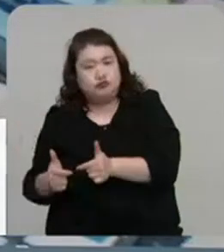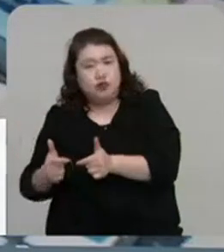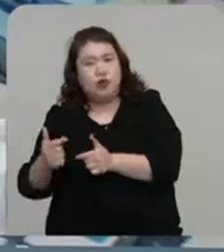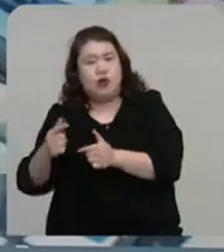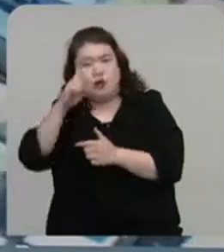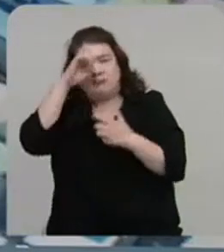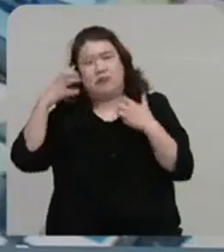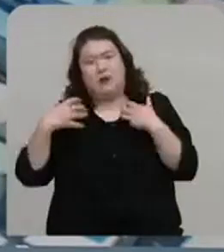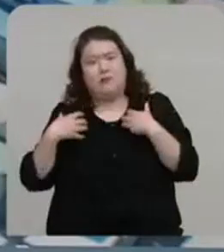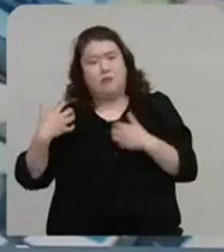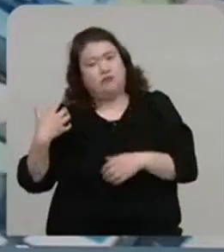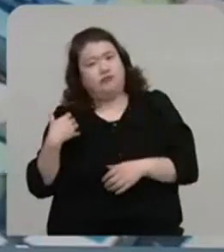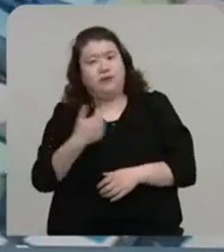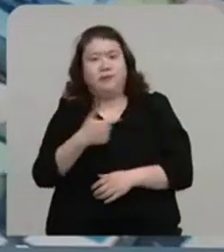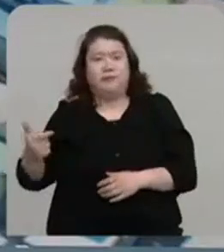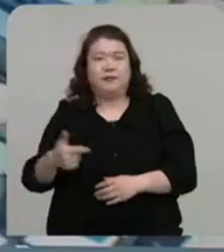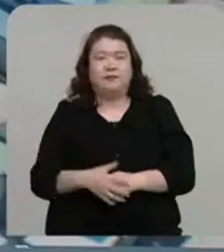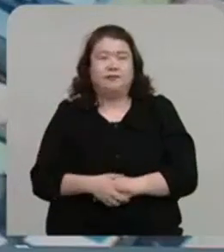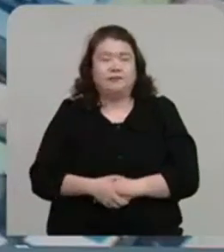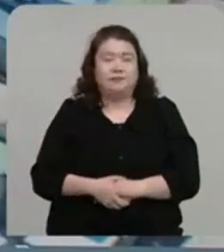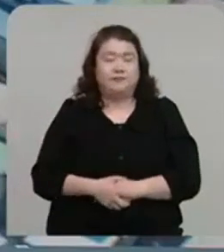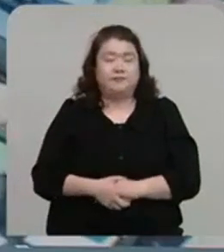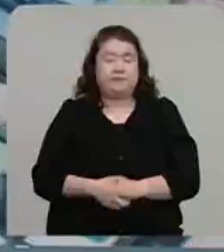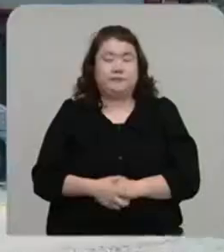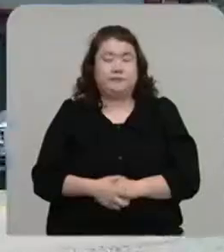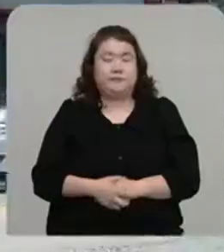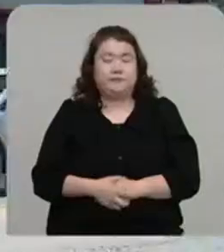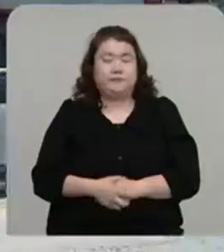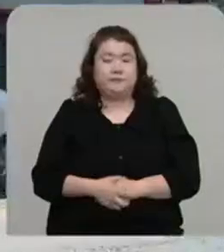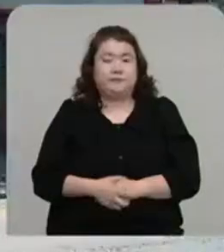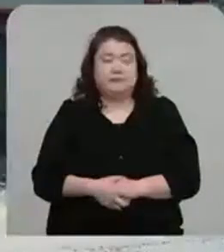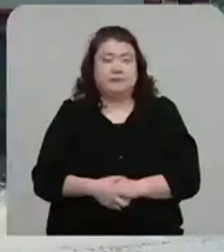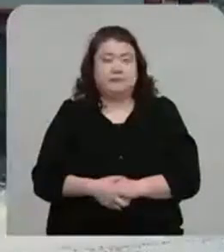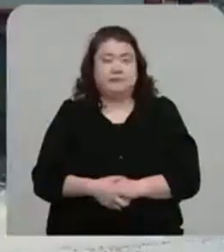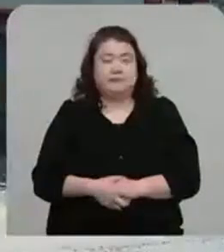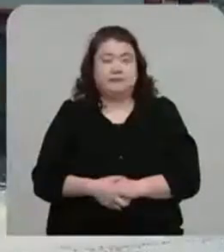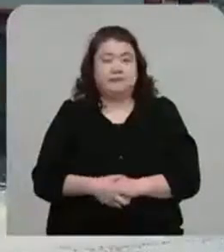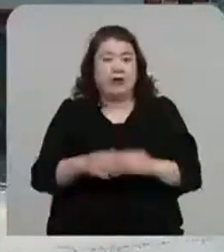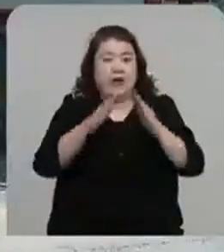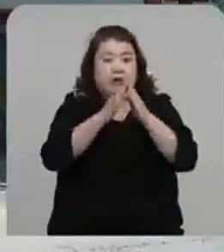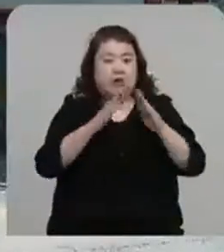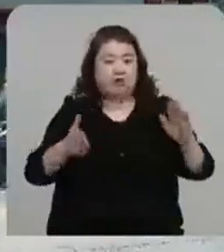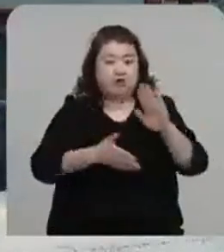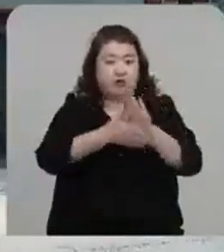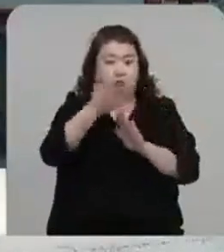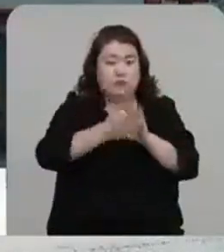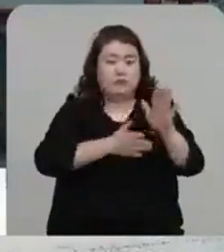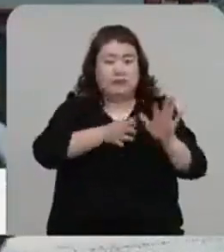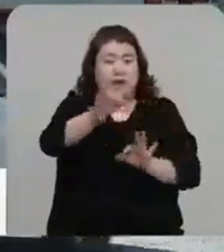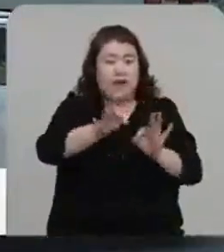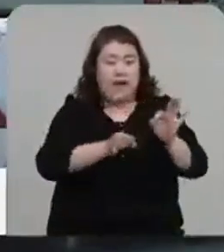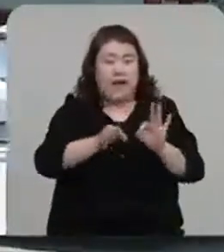보도에 서윤덕 기자입니다. 전주 도심 상가의 한 땅.